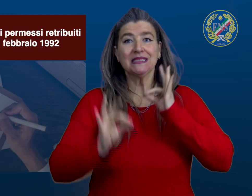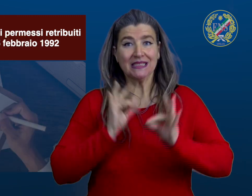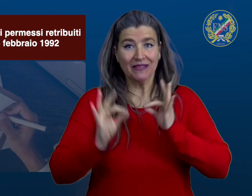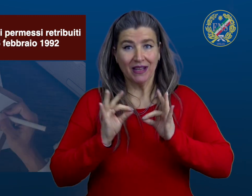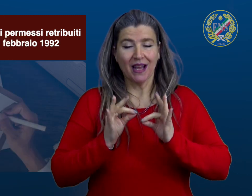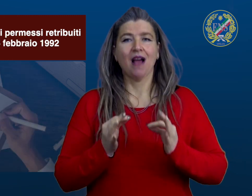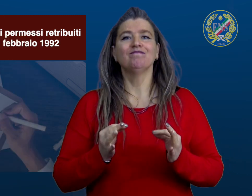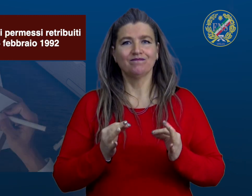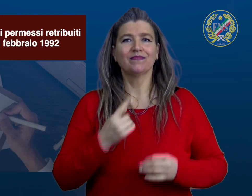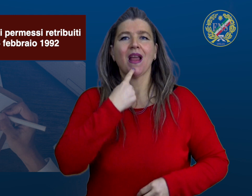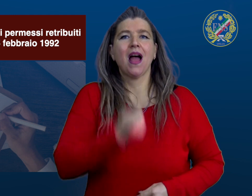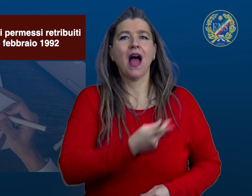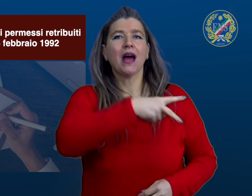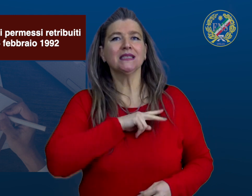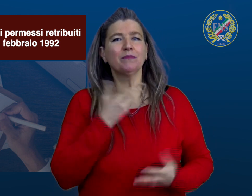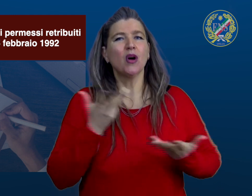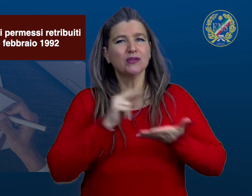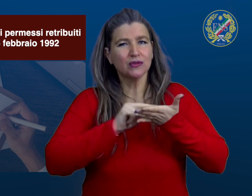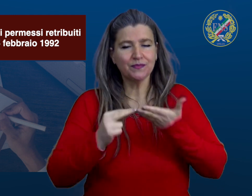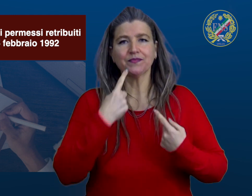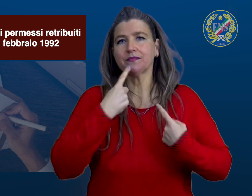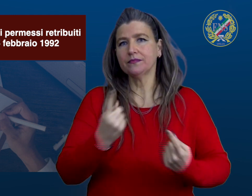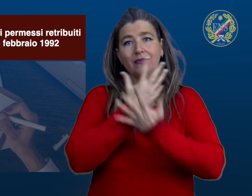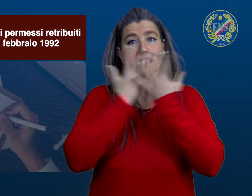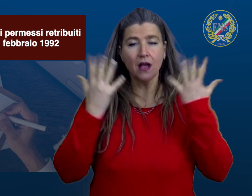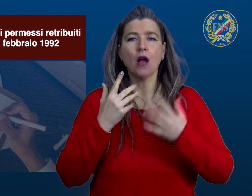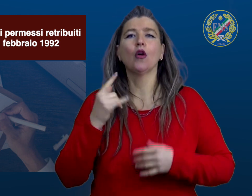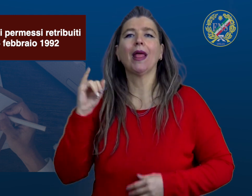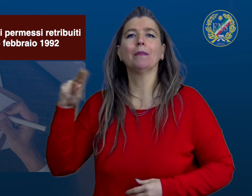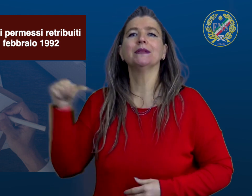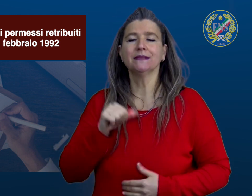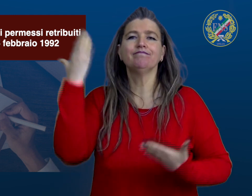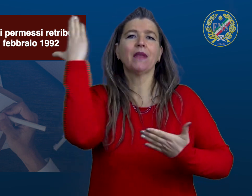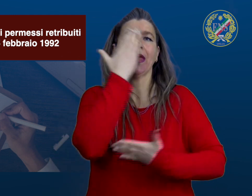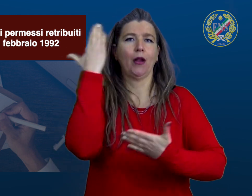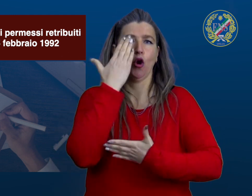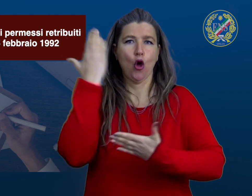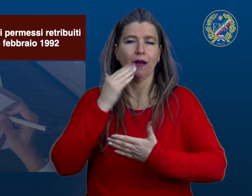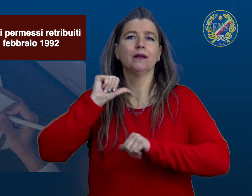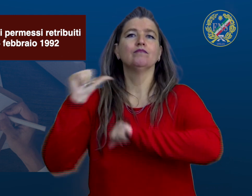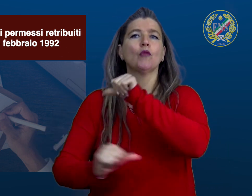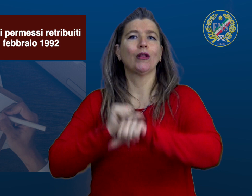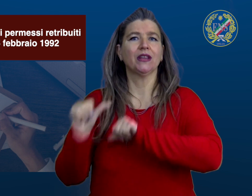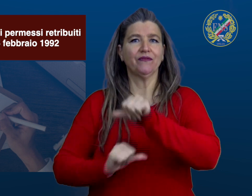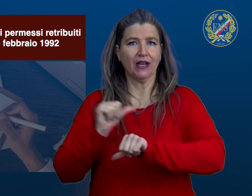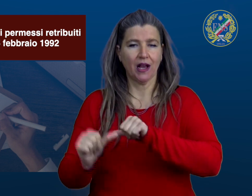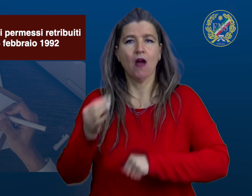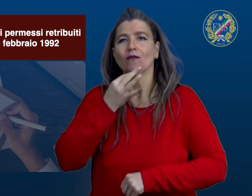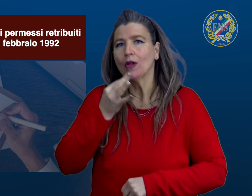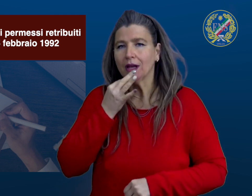Hanno risposto chiaramente che la circolare dell'INPS è errata, e deve modificare.